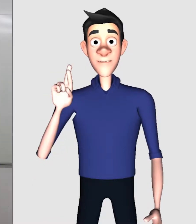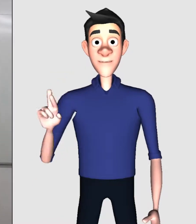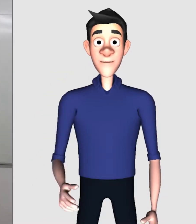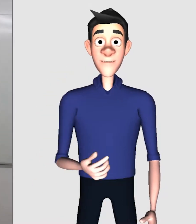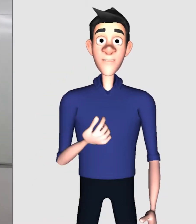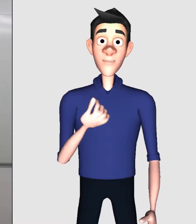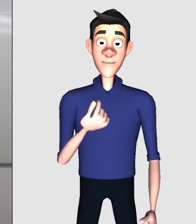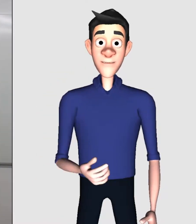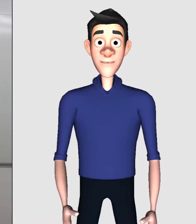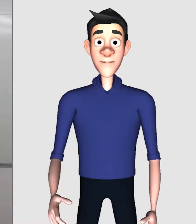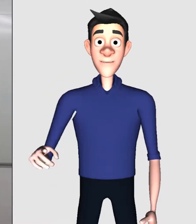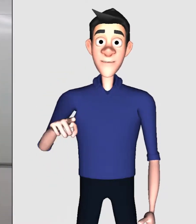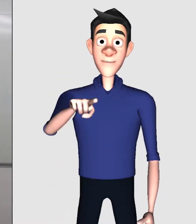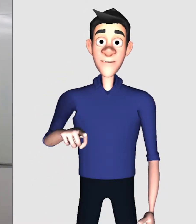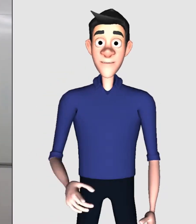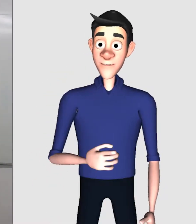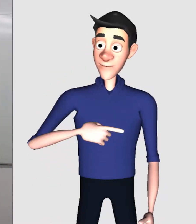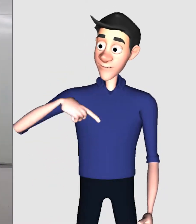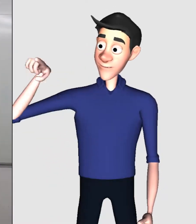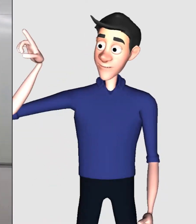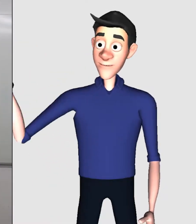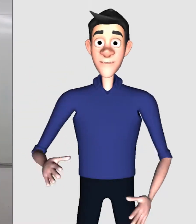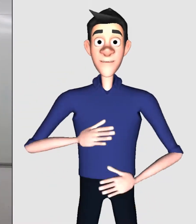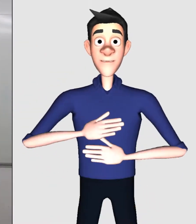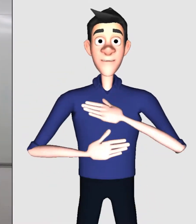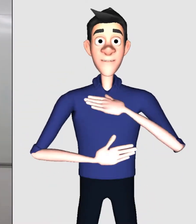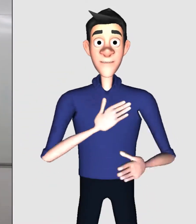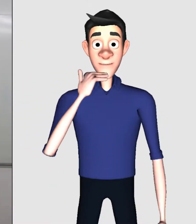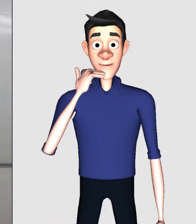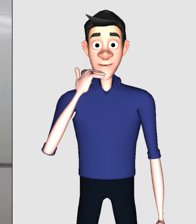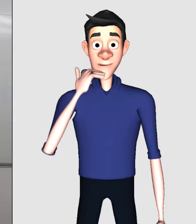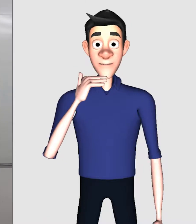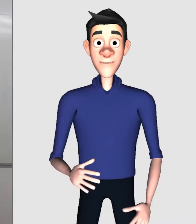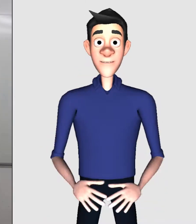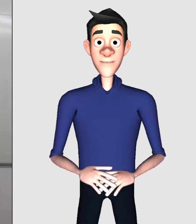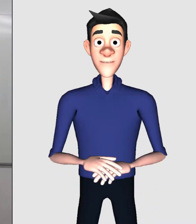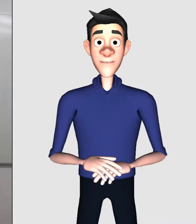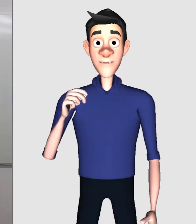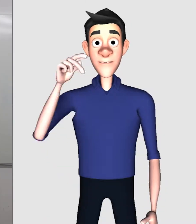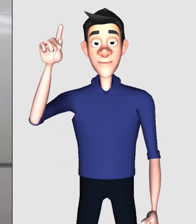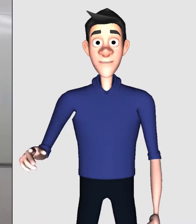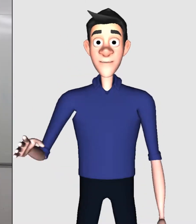Vai ter um número, multiplicando o momento de inércia e dividindo por l elevado ao cubo